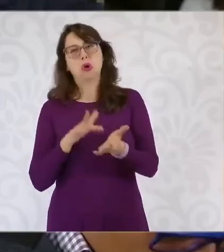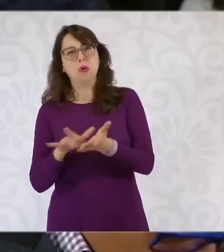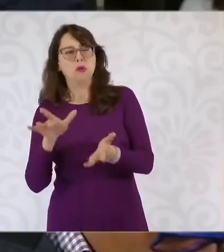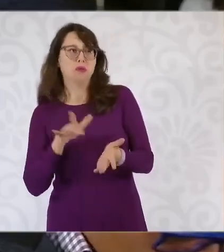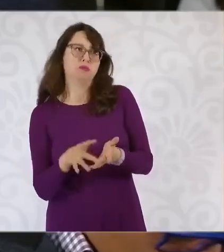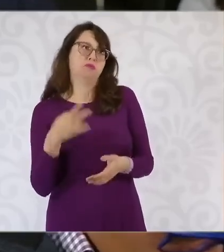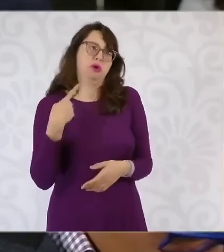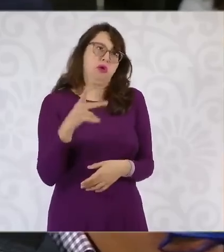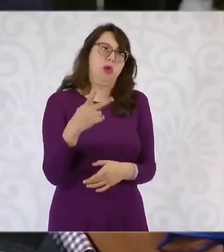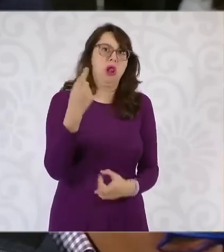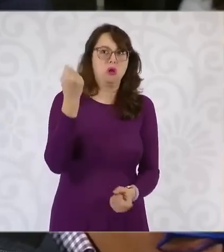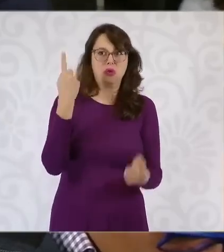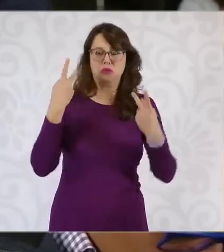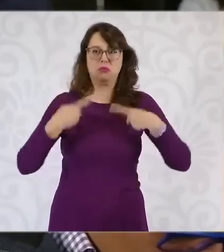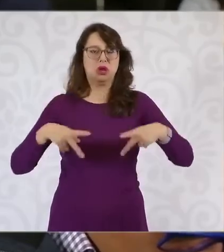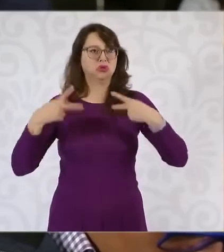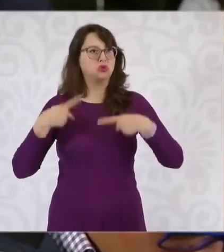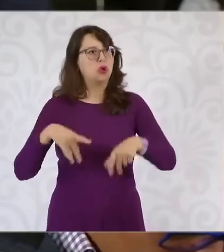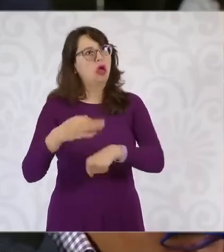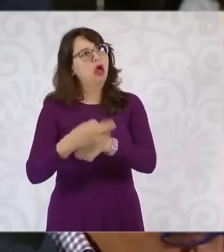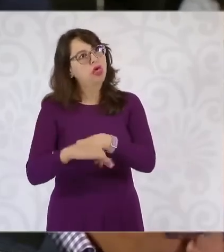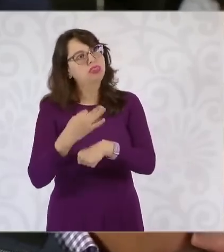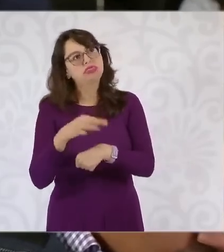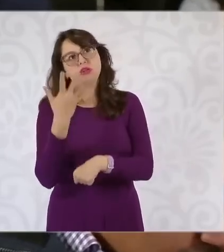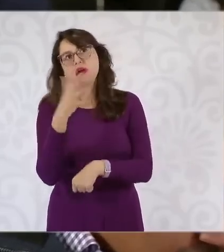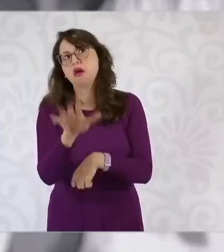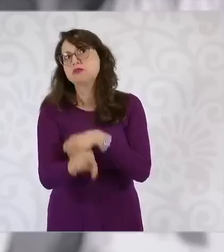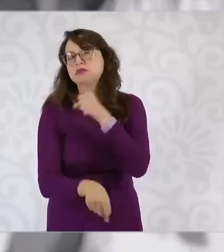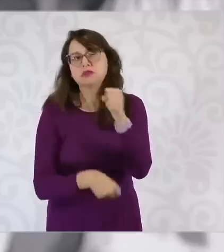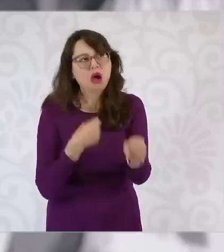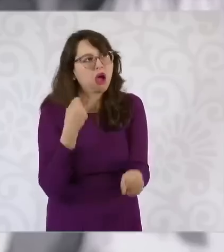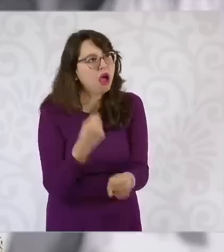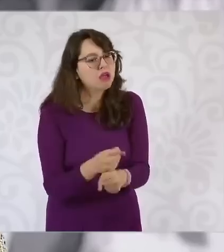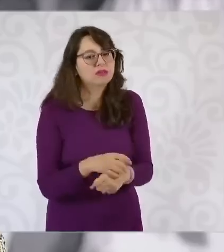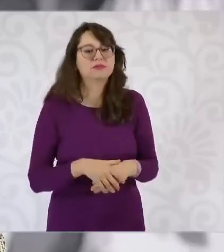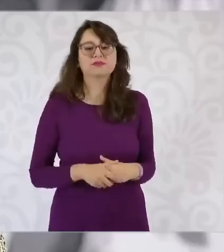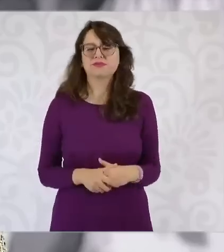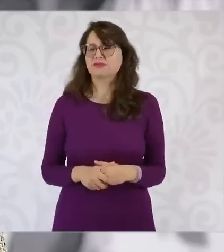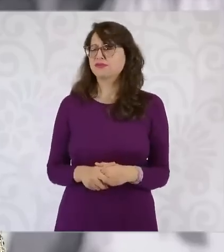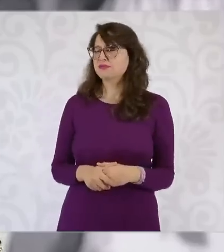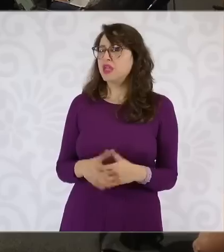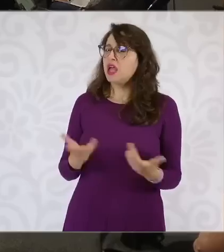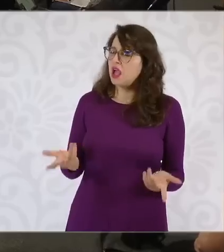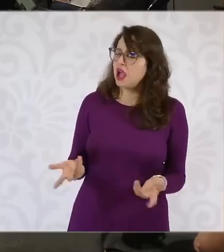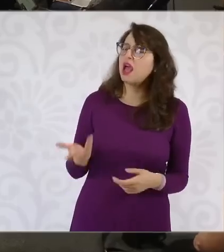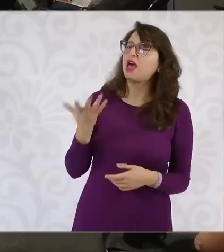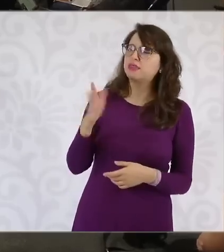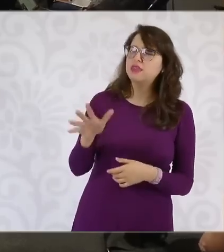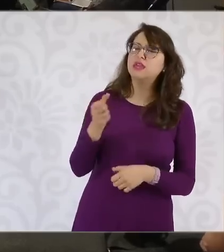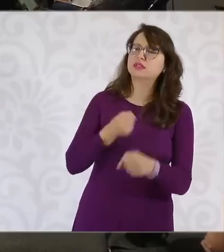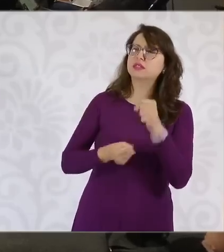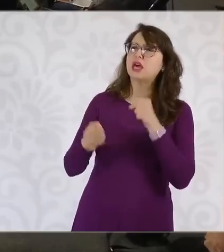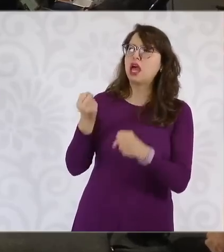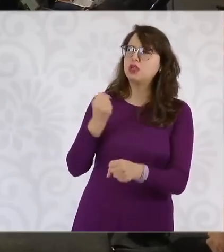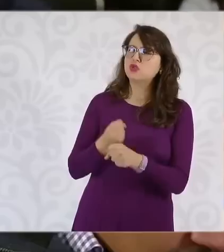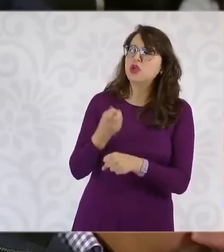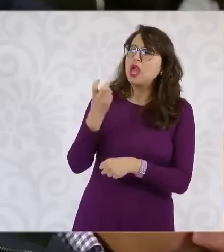eventual Sí hay gente que son químicos o sea 10 años o sea de qué sexenio es y 10 años ant de qué